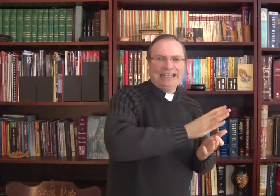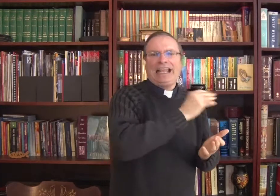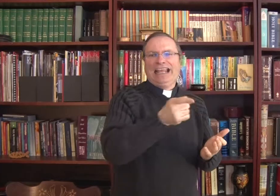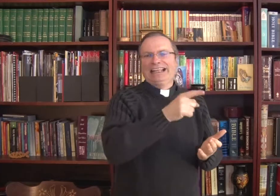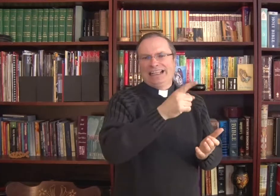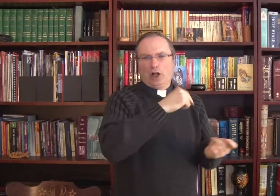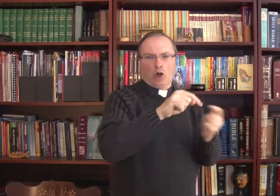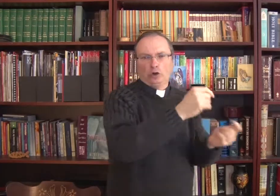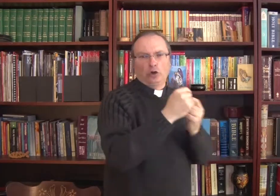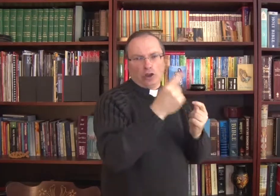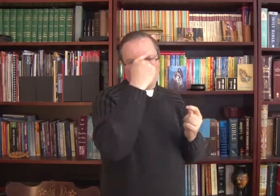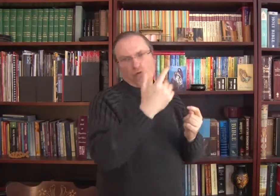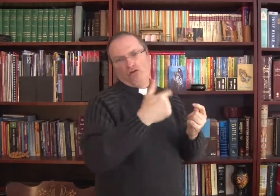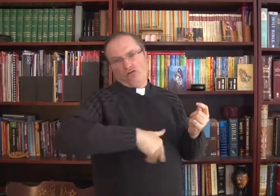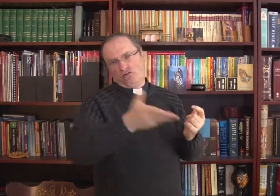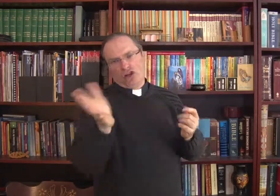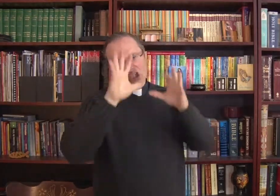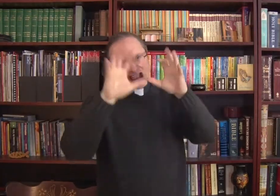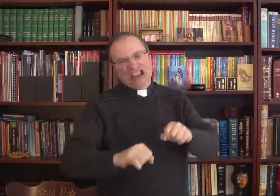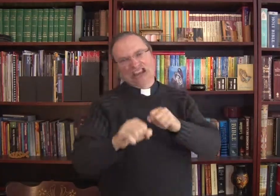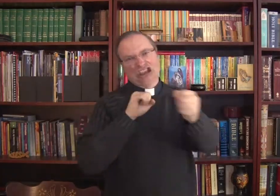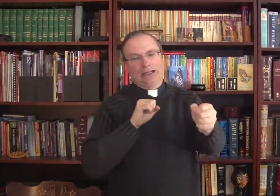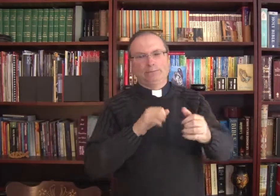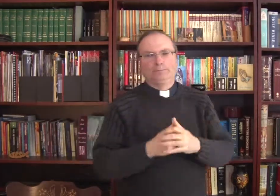et qu’ils ne se retournent pour vous déchirer.